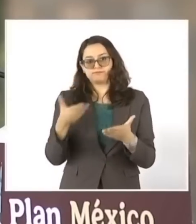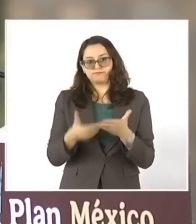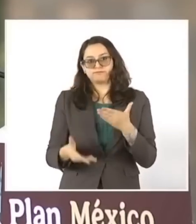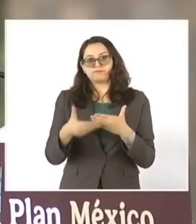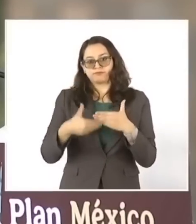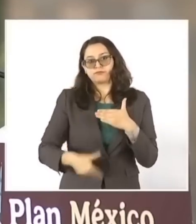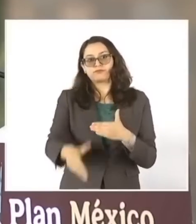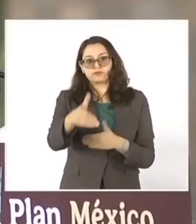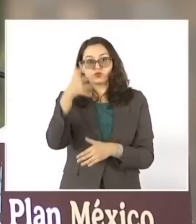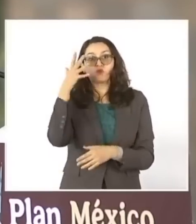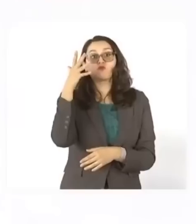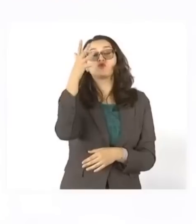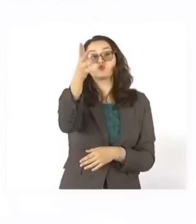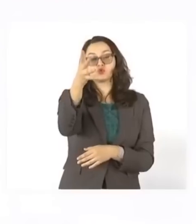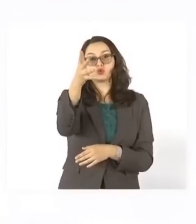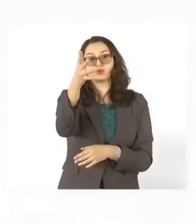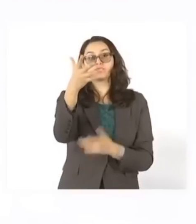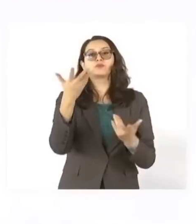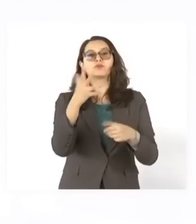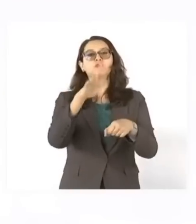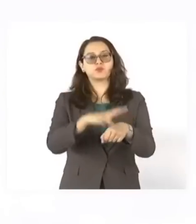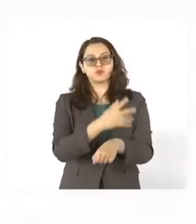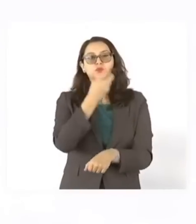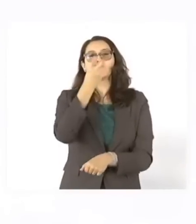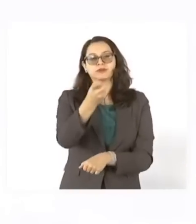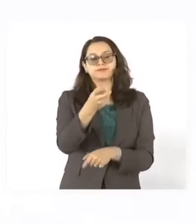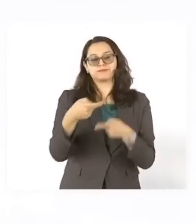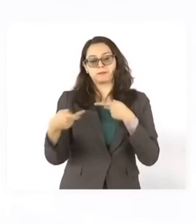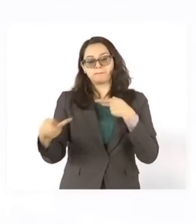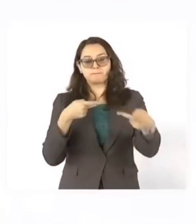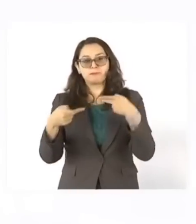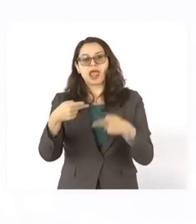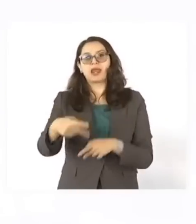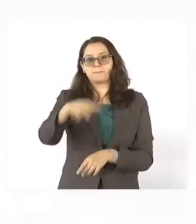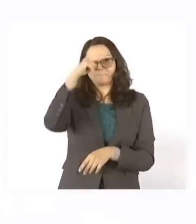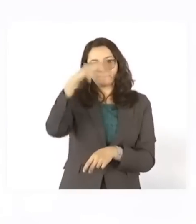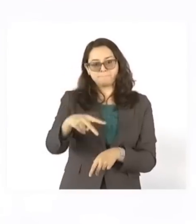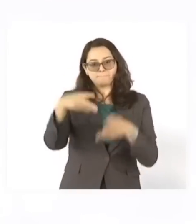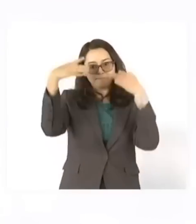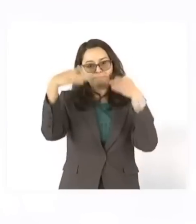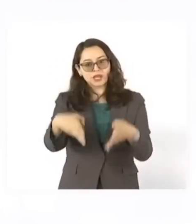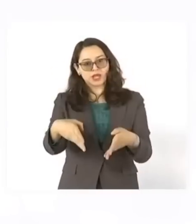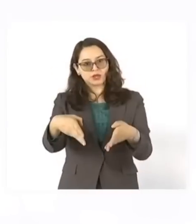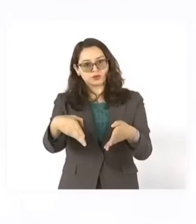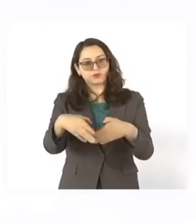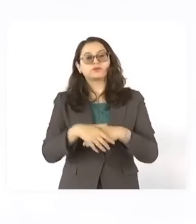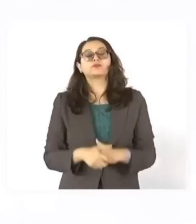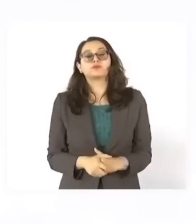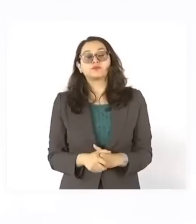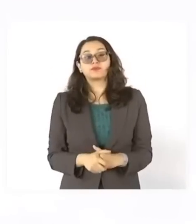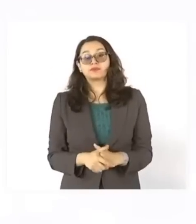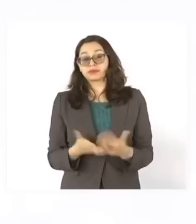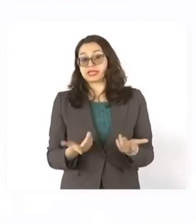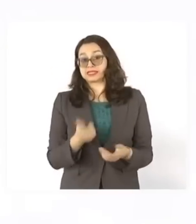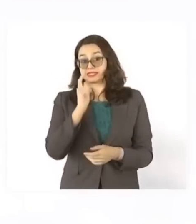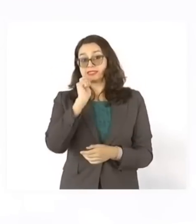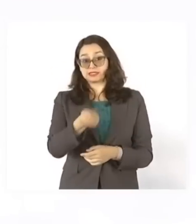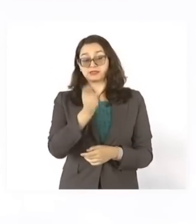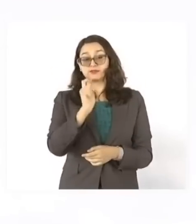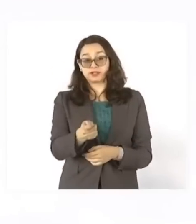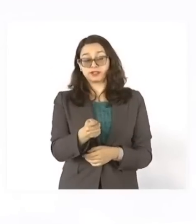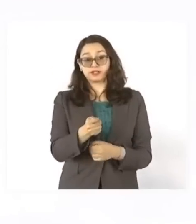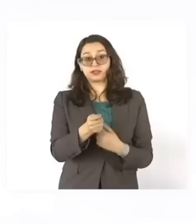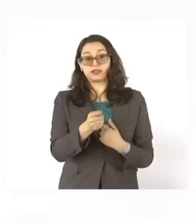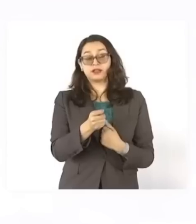del futuro y por eso le llamamos plan México que en realidad es una visión del desarrollo